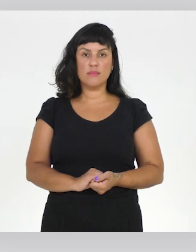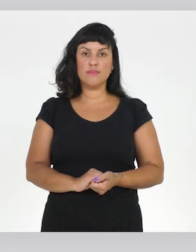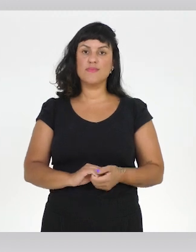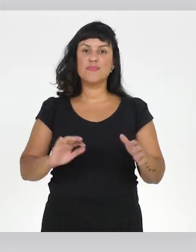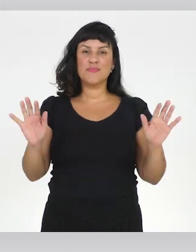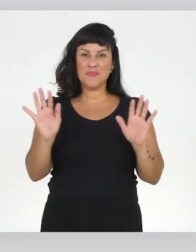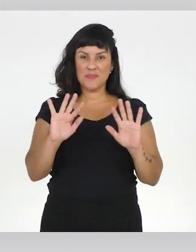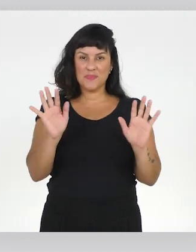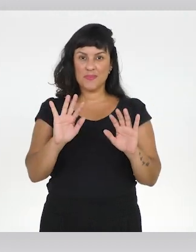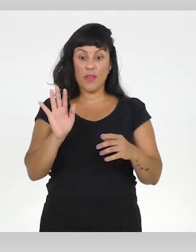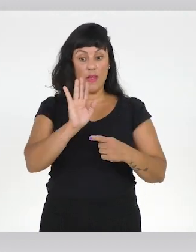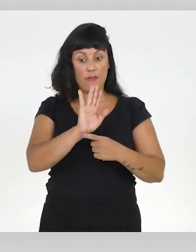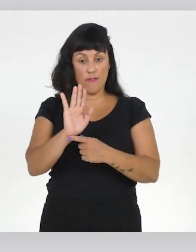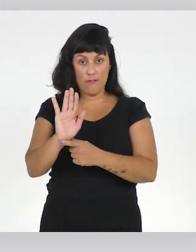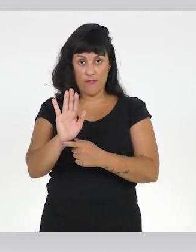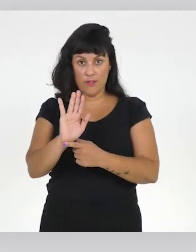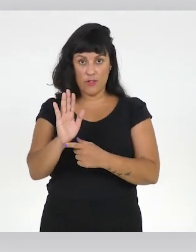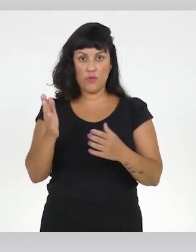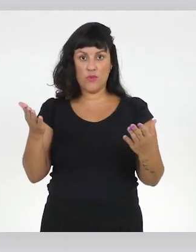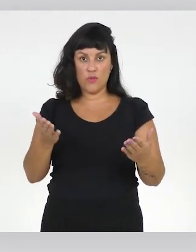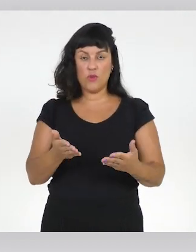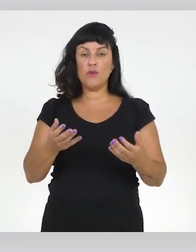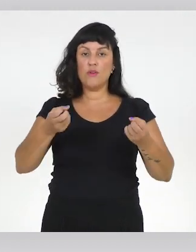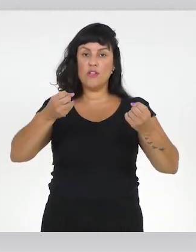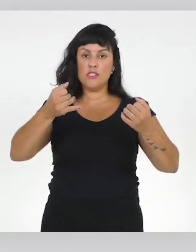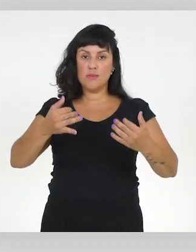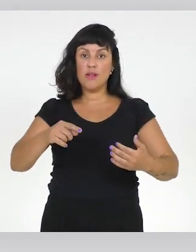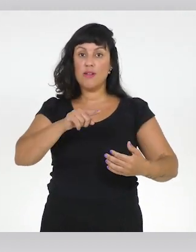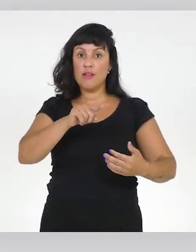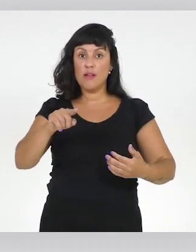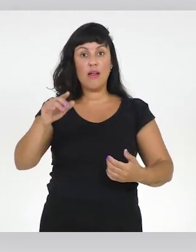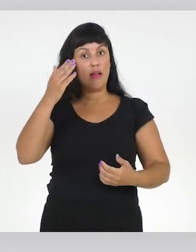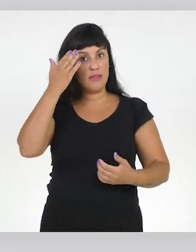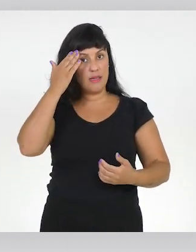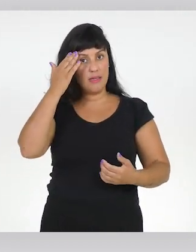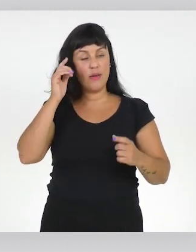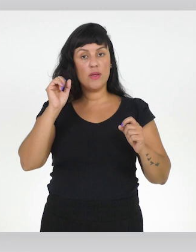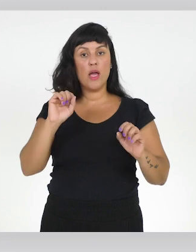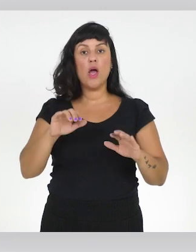Olá, no vídeo de hoje eu vou falar com vocês sobre quais são os tratamentos